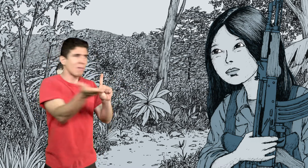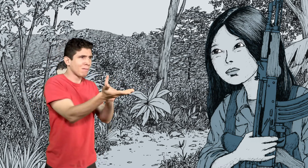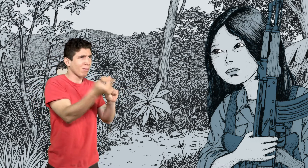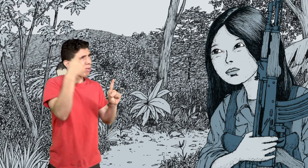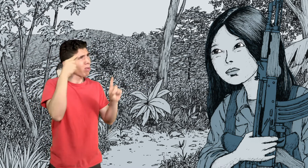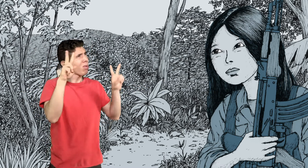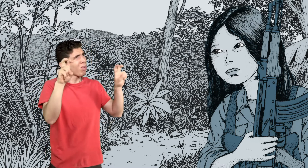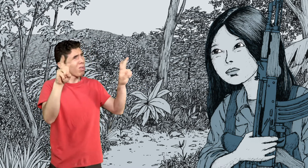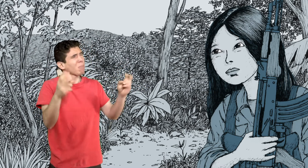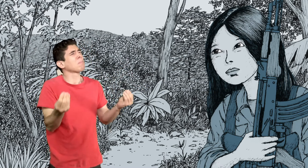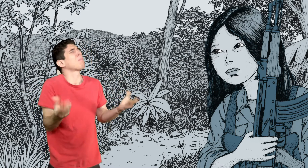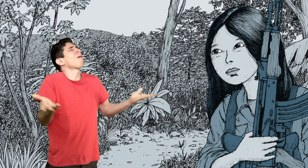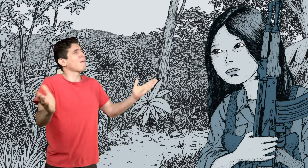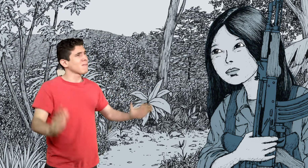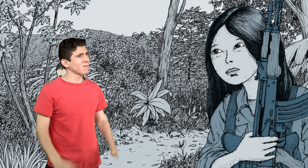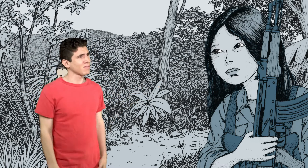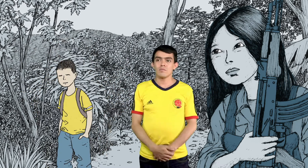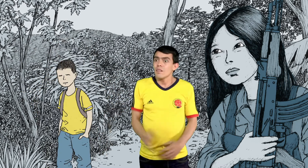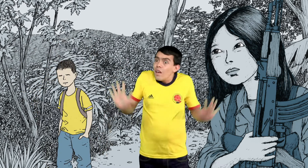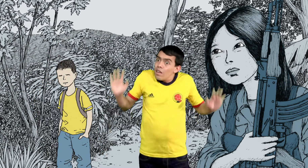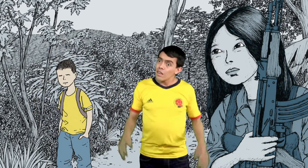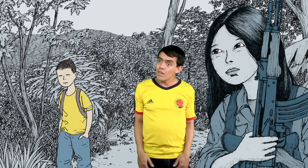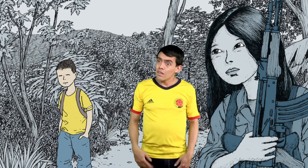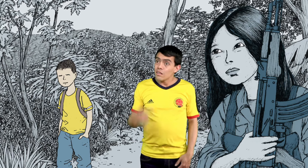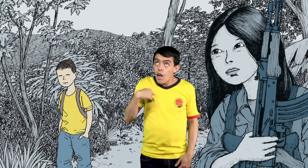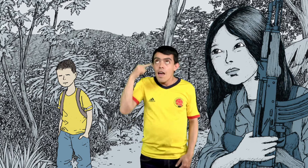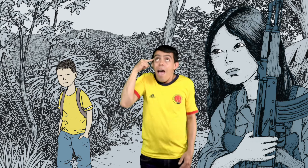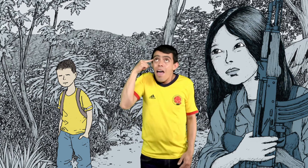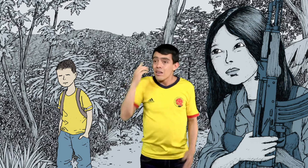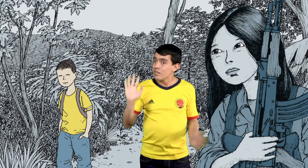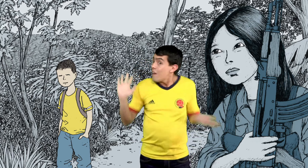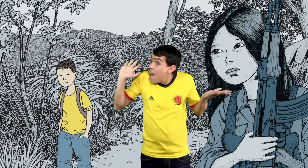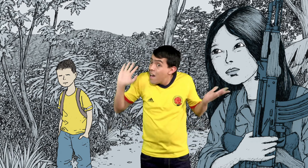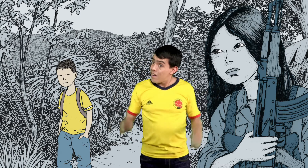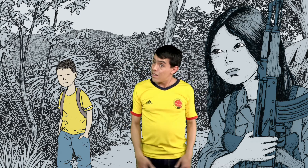¿Para qué quieres saber eso? ¡Ya! ¡Solo era una pregunta! ¡Ya!